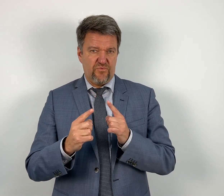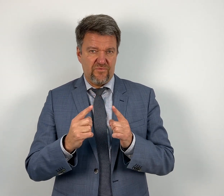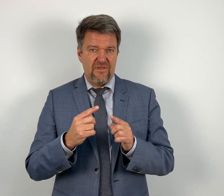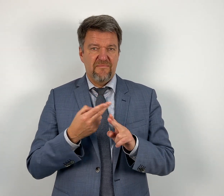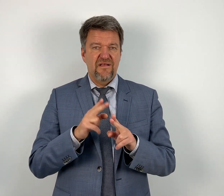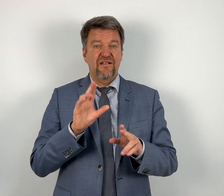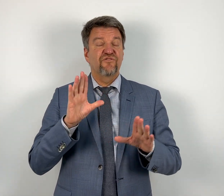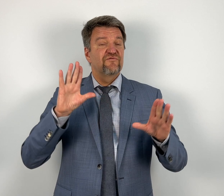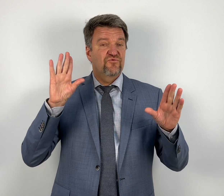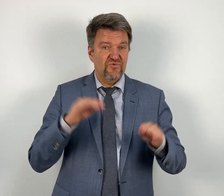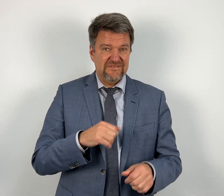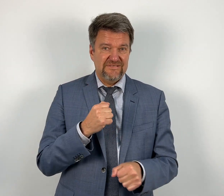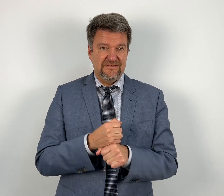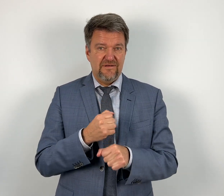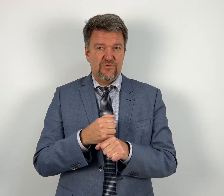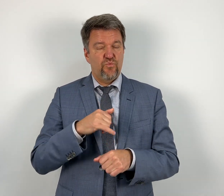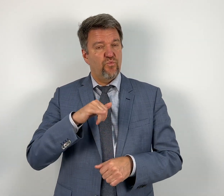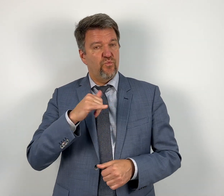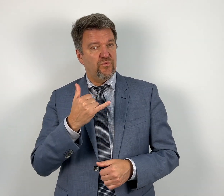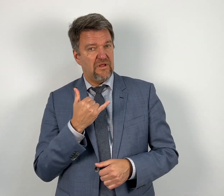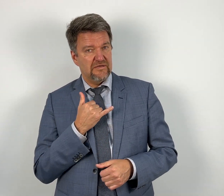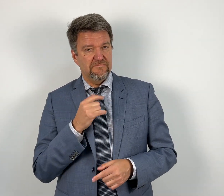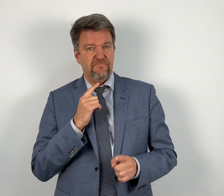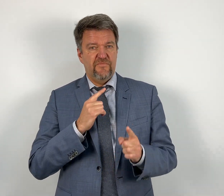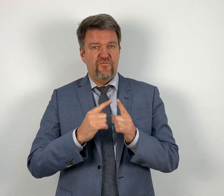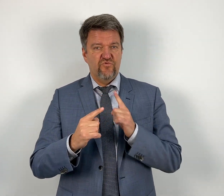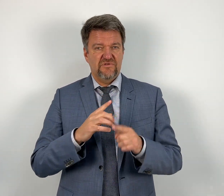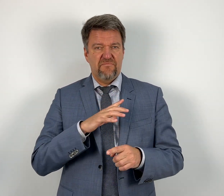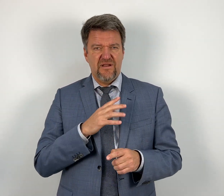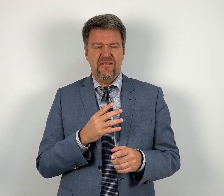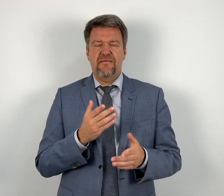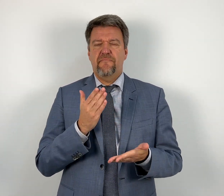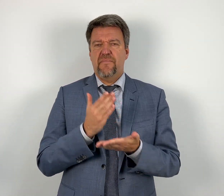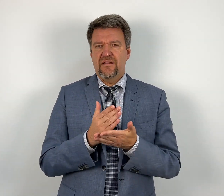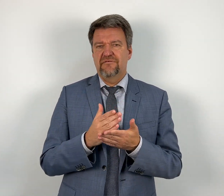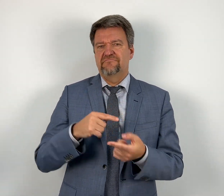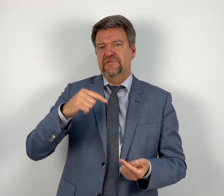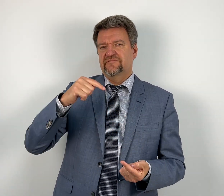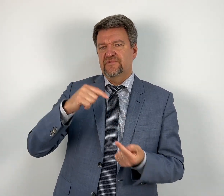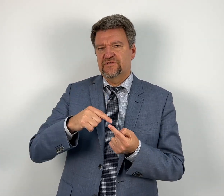Мы делаем все, чтобы у нас переводчики имели соответствующий